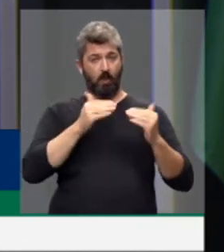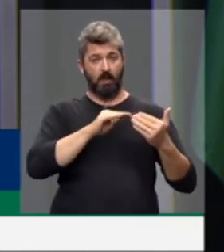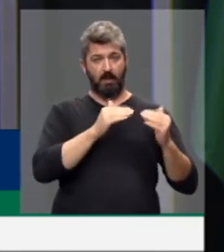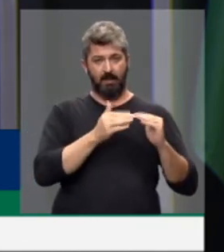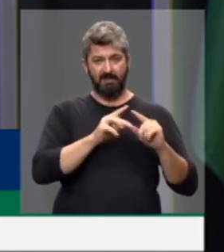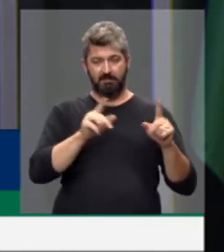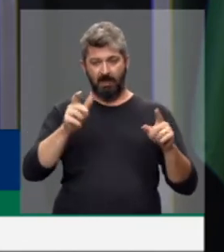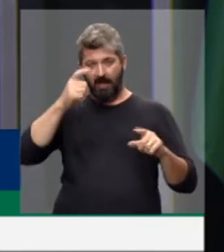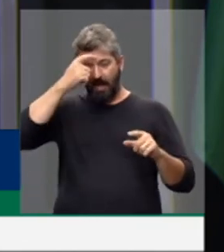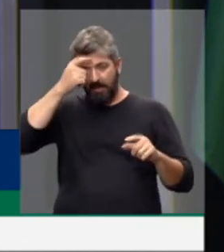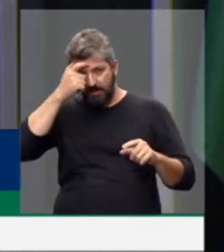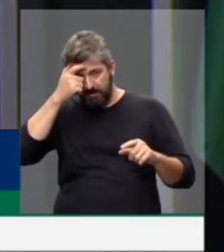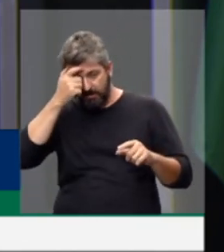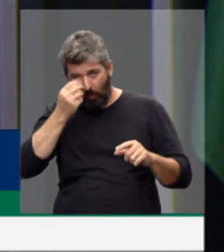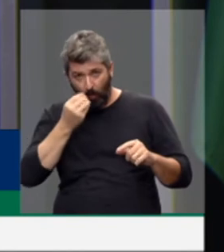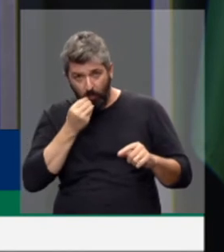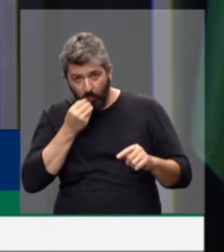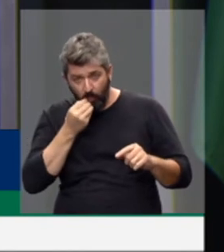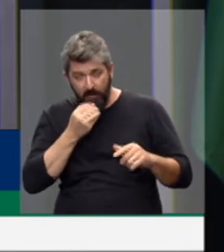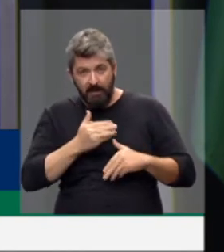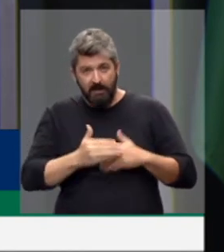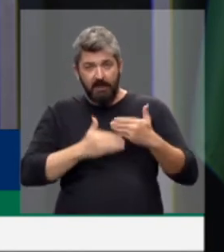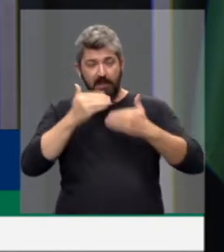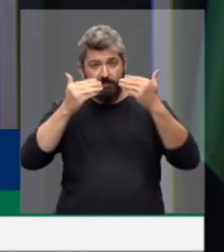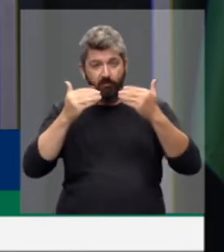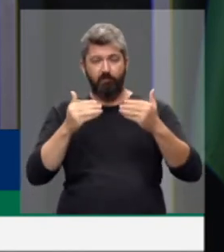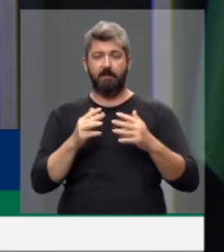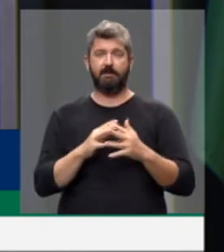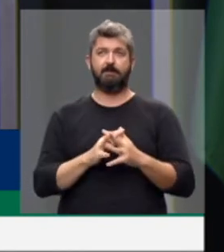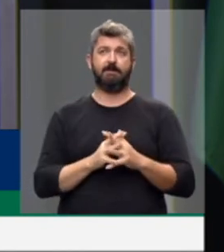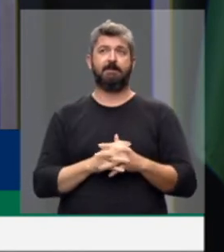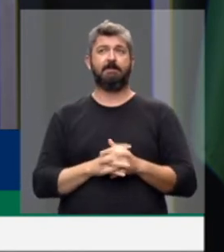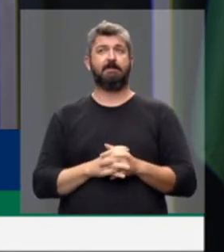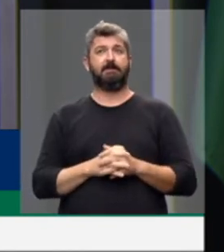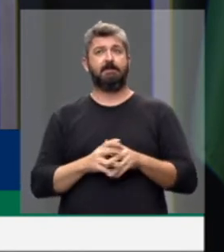FAZER CÁLCULO DE TARIFA PODE SER QUE NESSA RAZÃO, POSSA EXISTIR ALGUMA COERÊNCIA, MAS